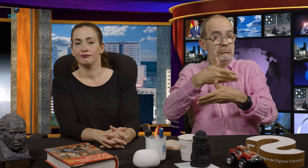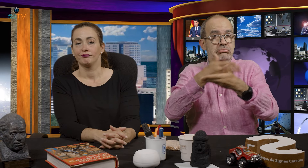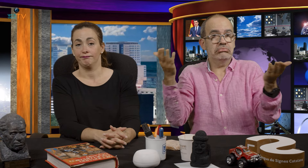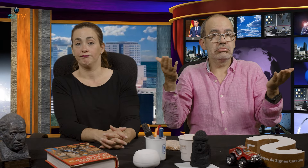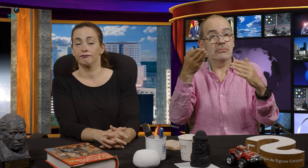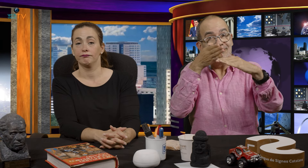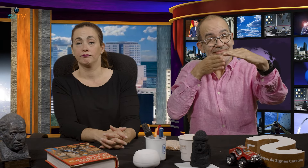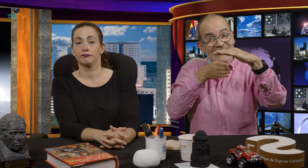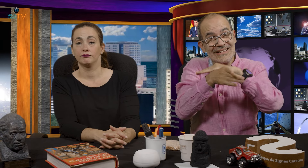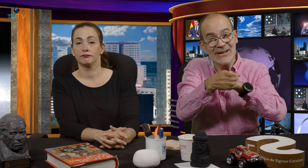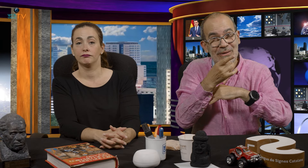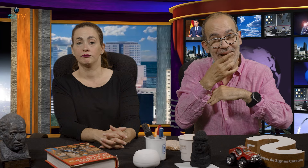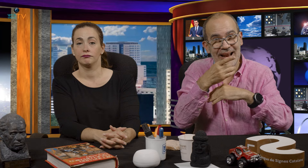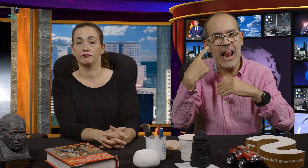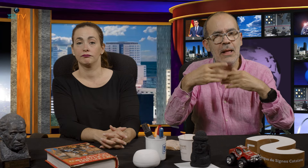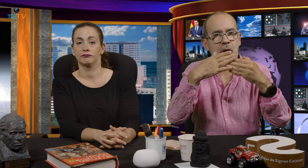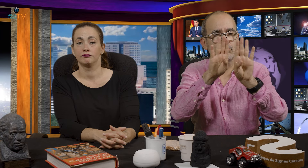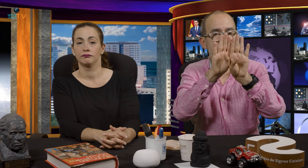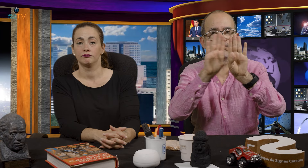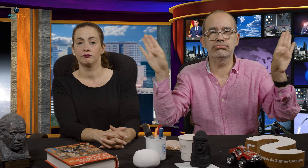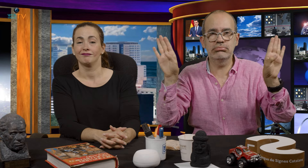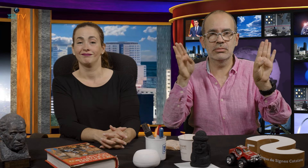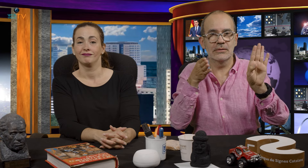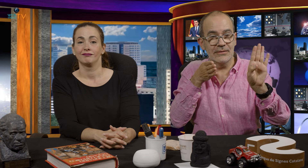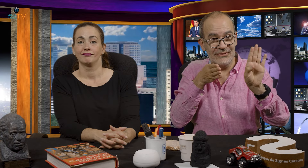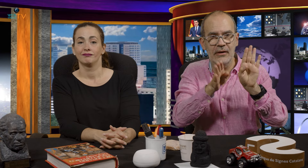Por ejemplo, las personas cuando entran, atraviesan unas puertas automáticas